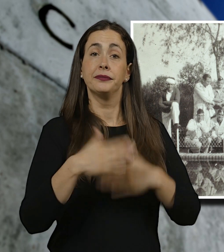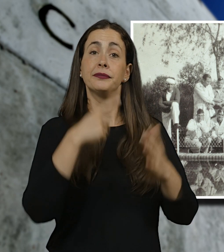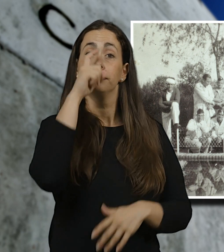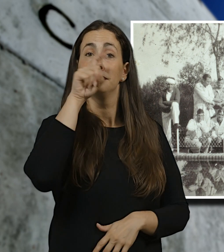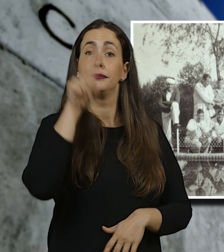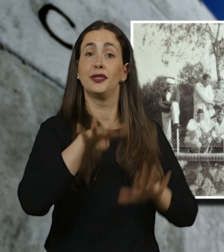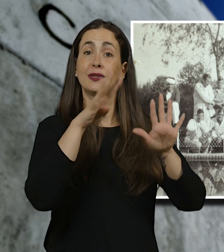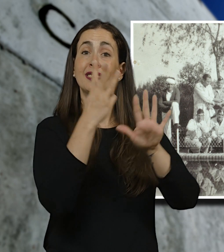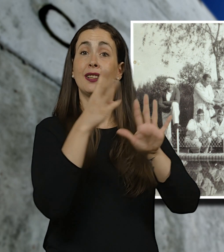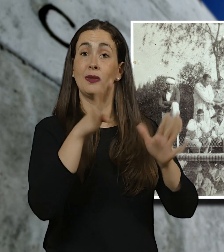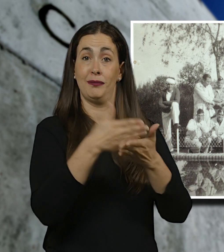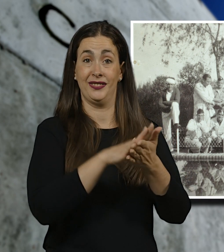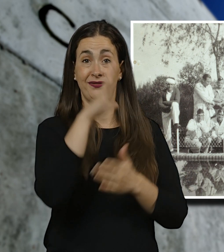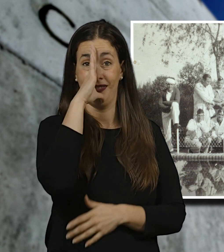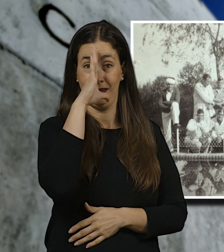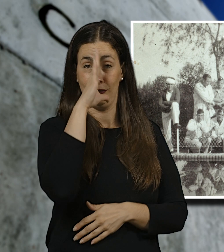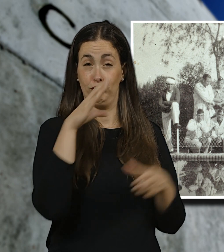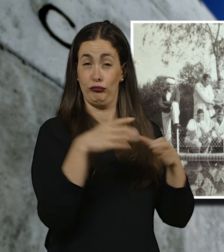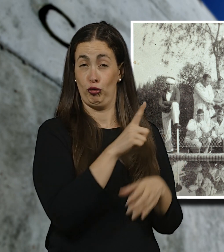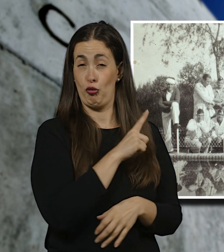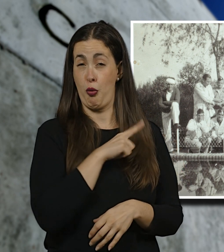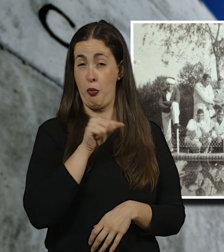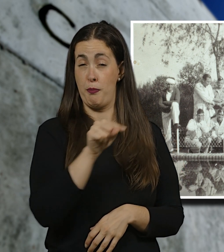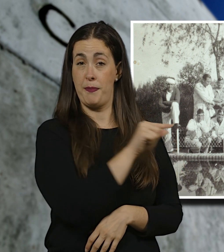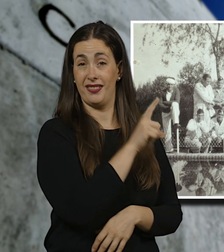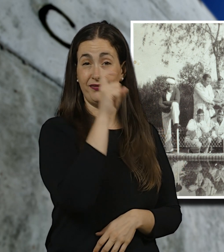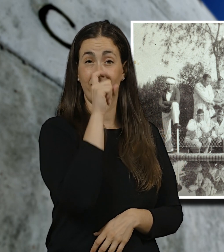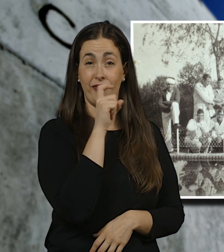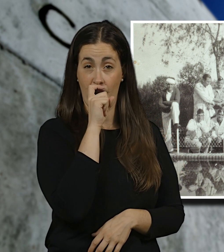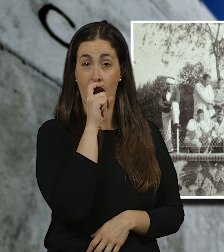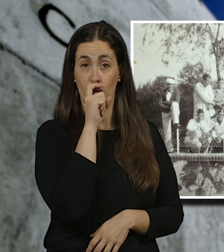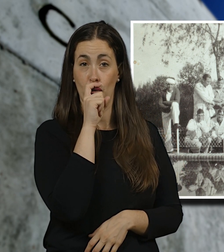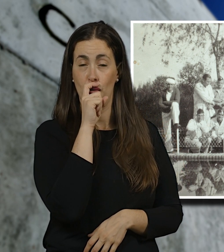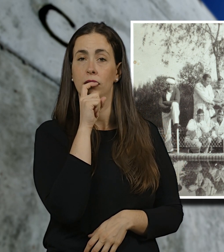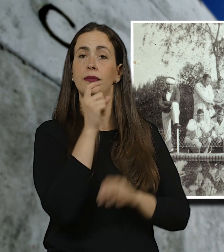El febrer de 1939 les tropes franquistes encara hi van trobar algun soldat ferit,